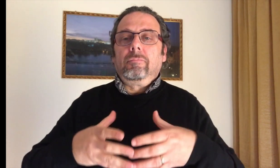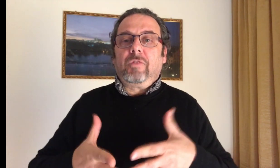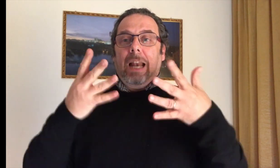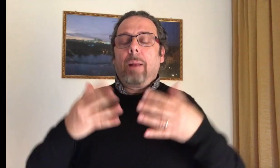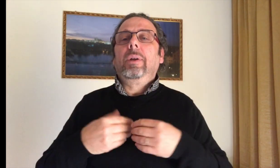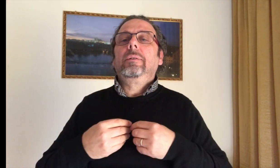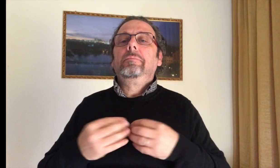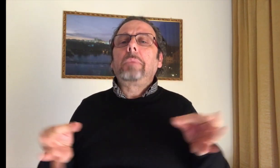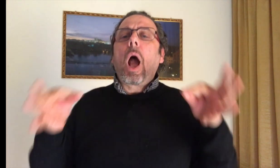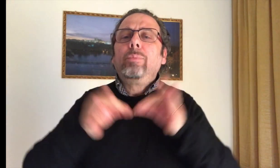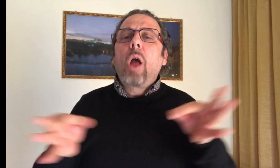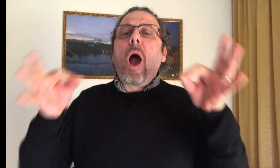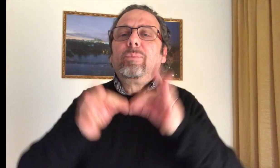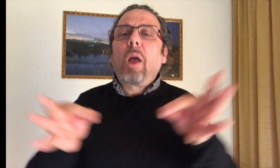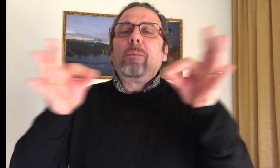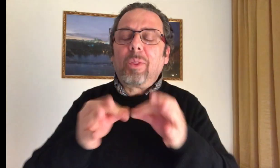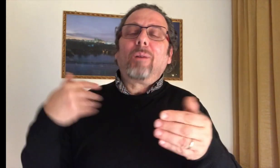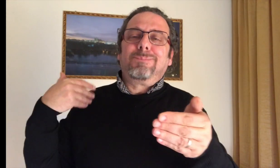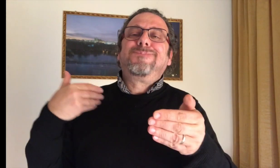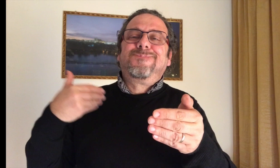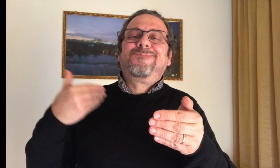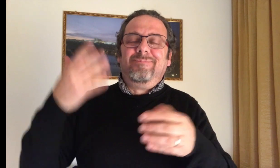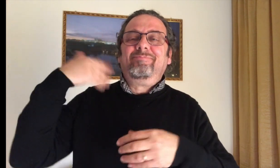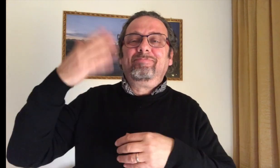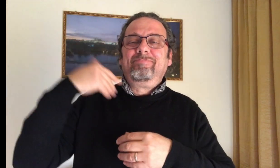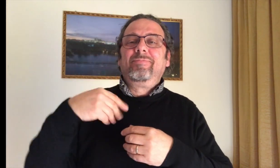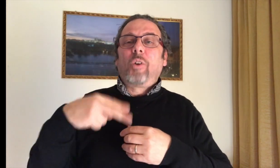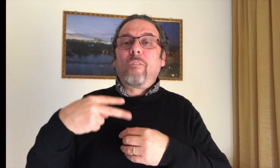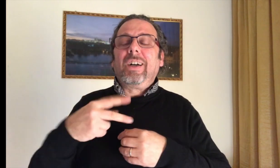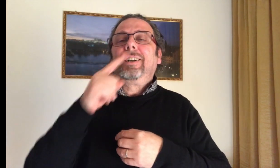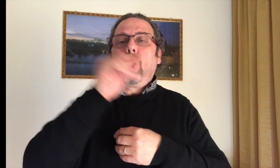momento in poi, ci siamo dati sempre infiniti appuntamenti a Torino,